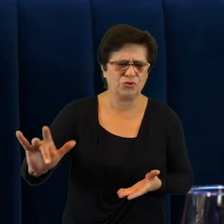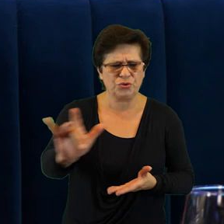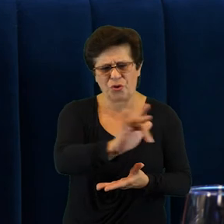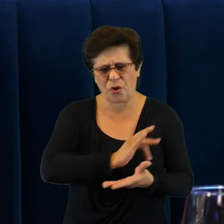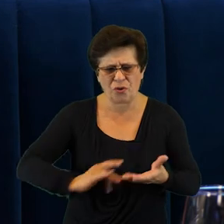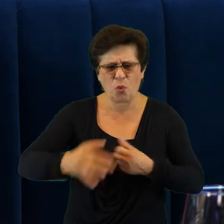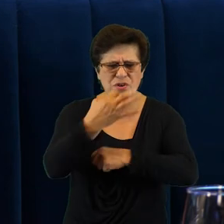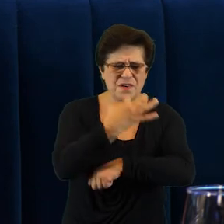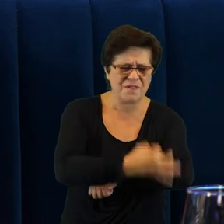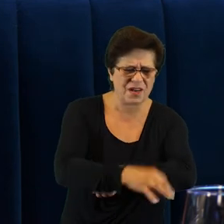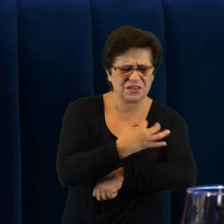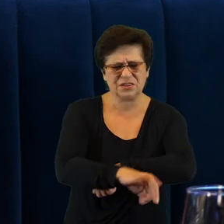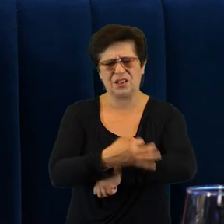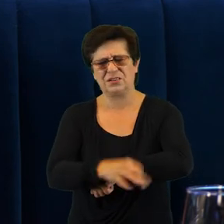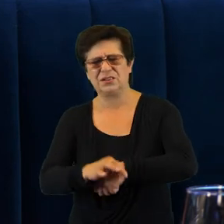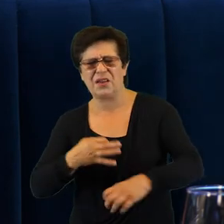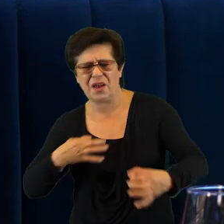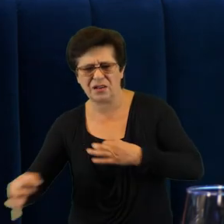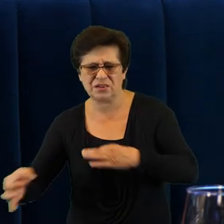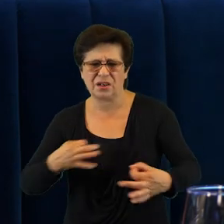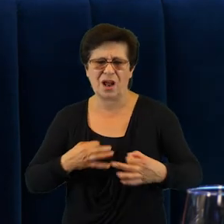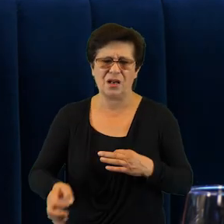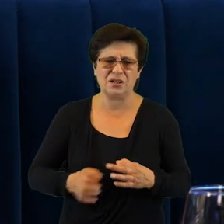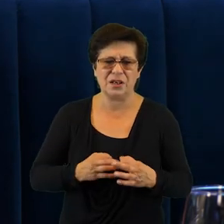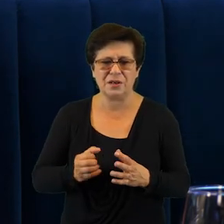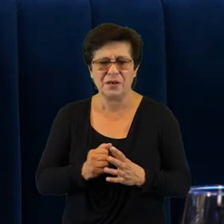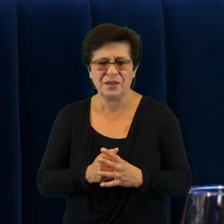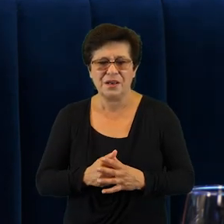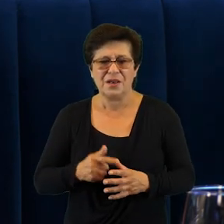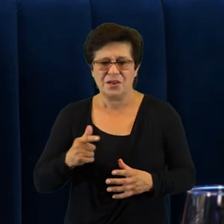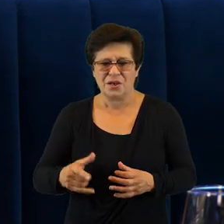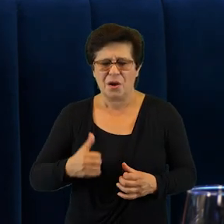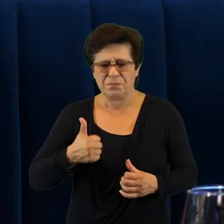i przede wszystkim teatralne. Świetnie zresztą ubrany i trzymający się,